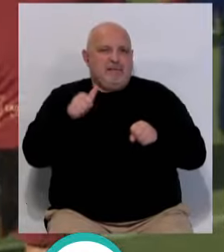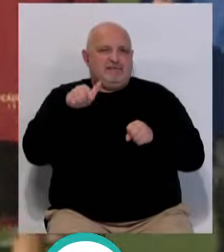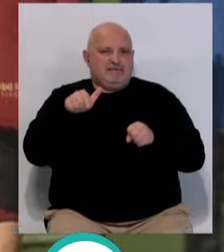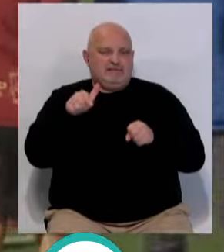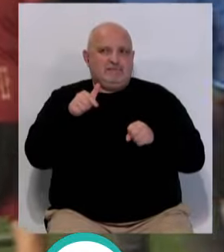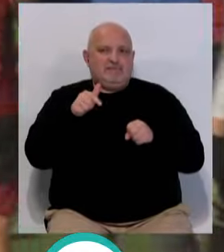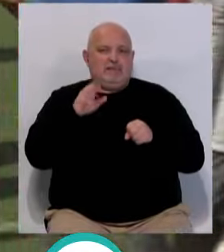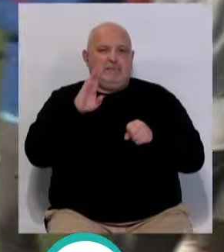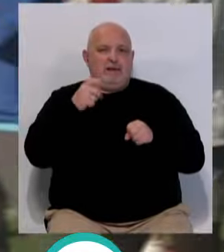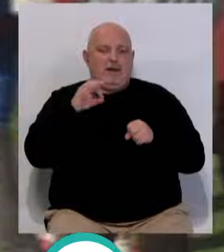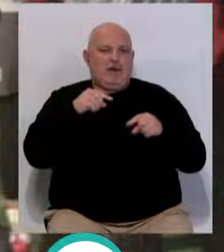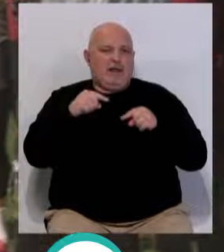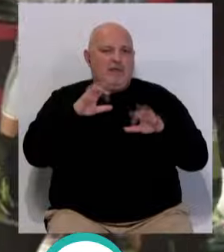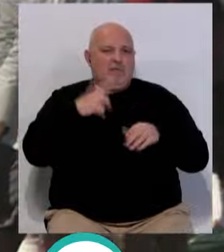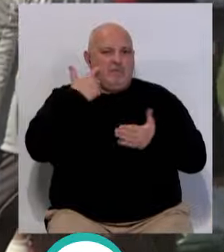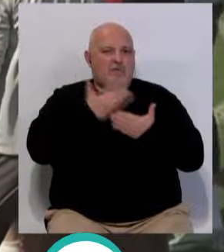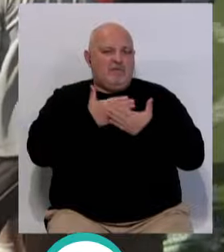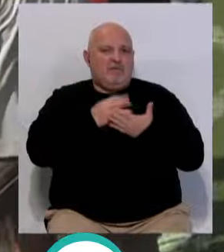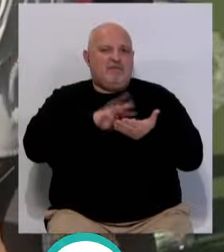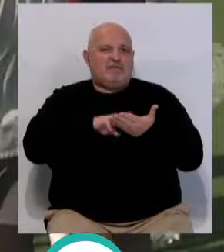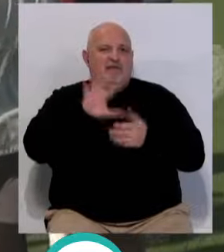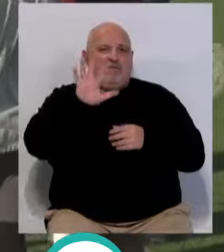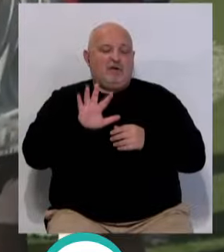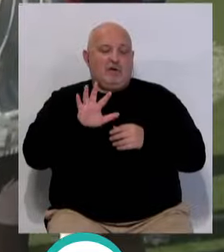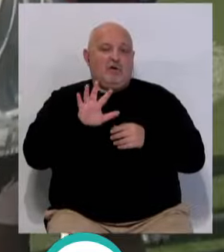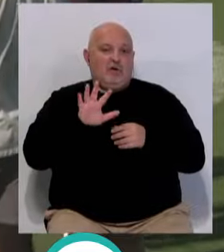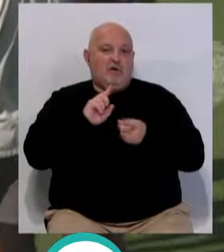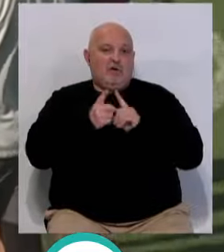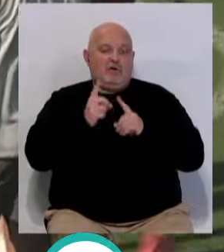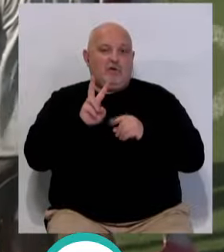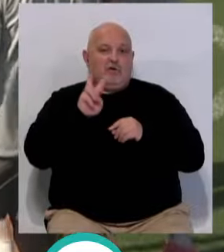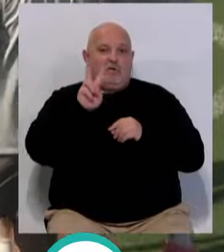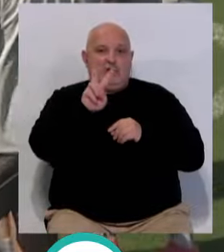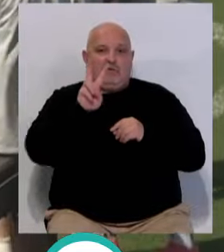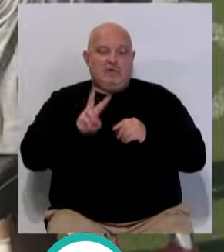pelegrino quiere hacer una defensa de cinco y puede meter a los dos perfecta perfectamente